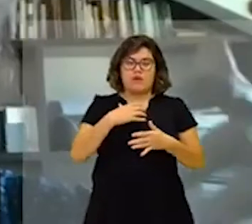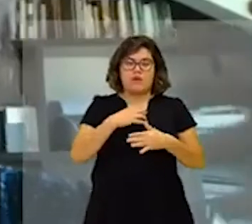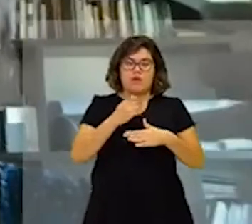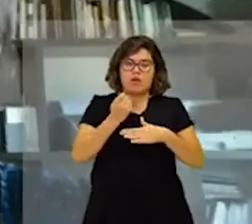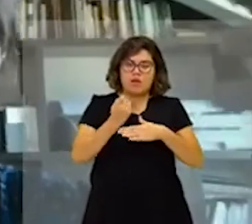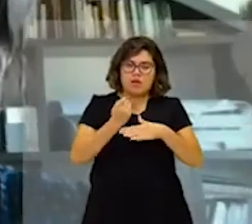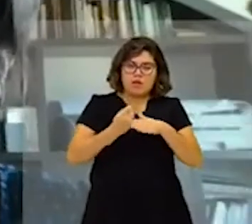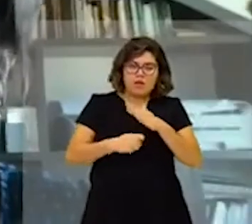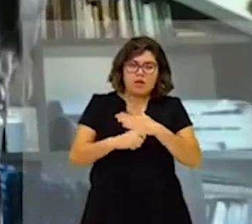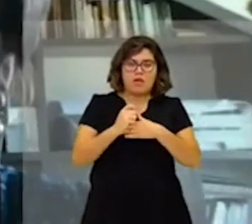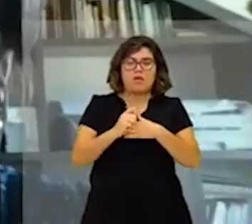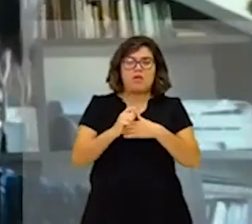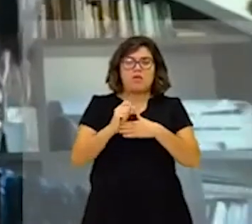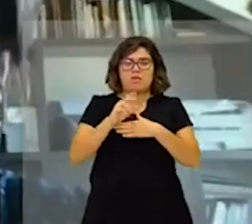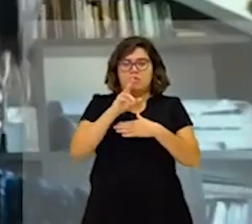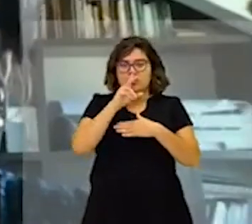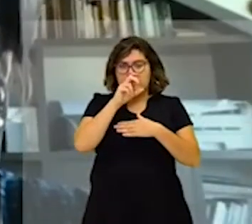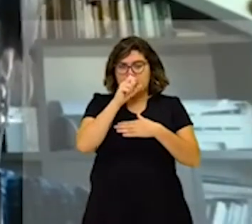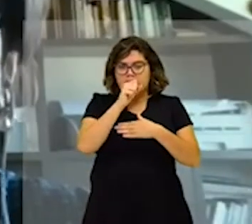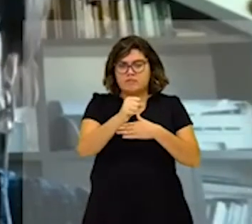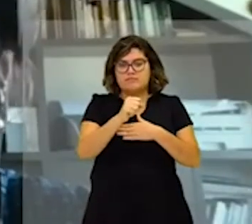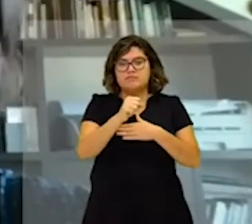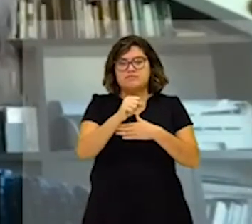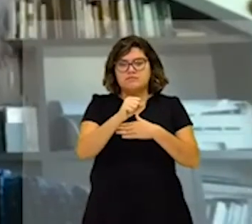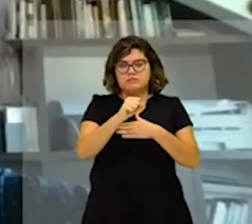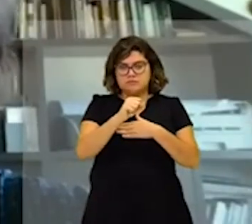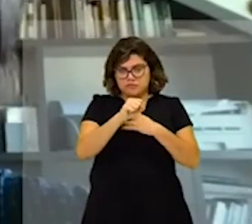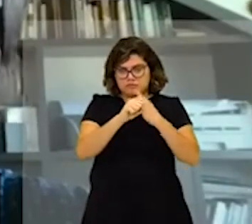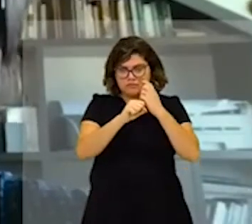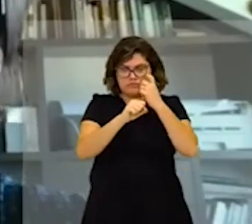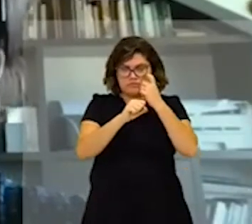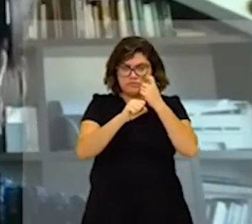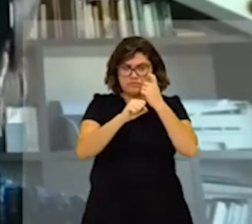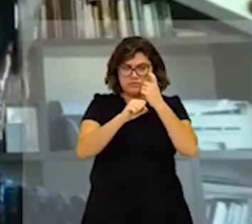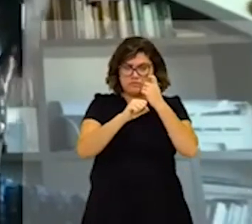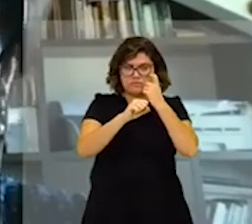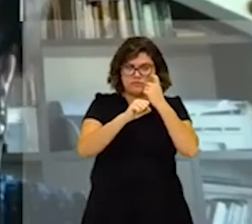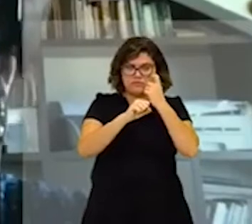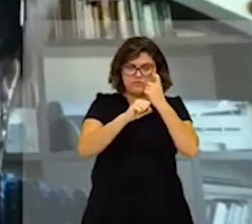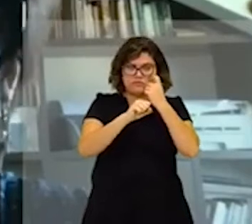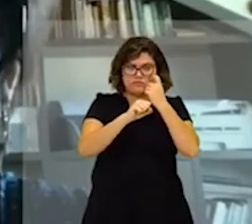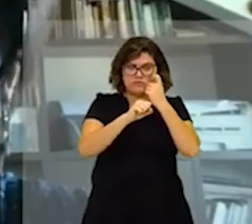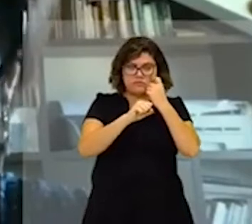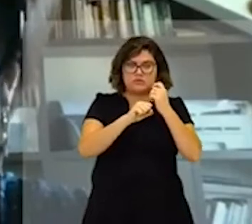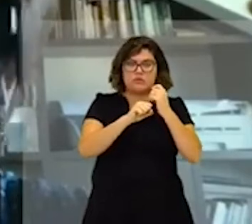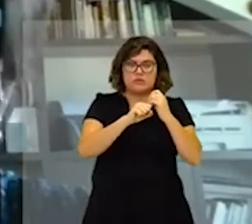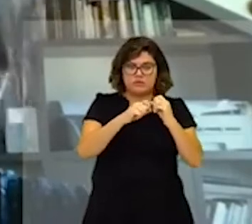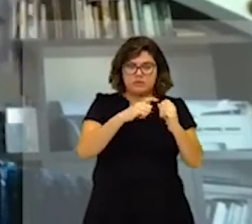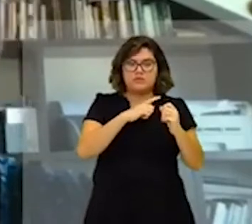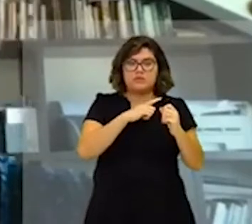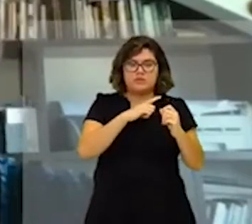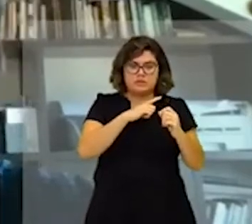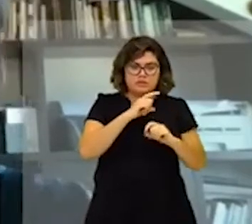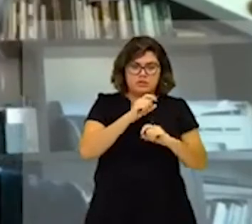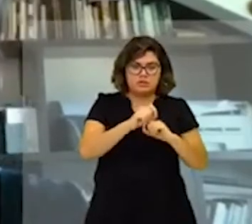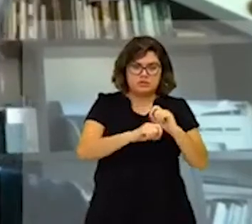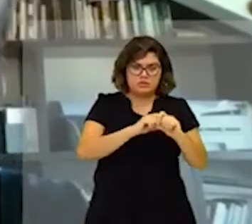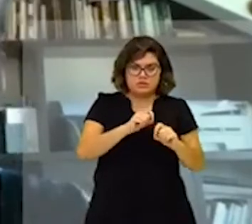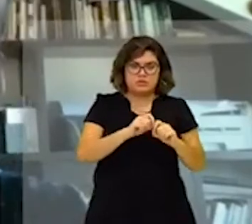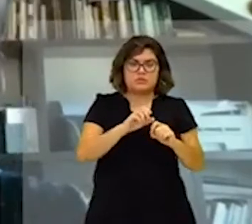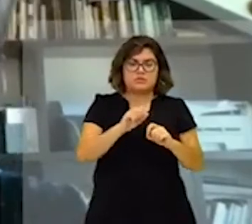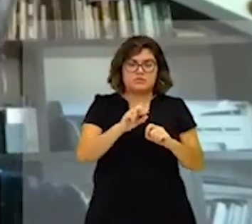e Se fortaleça Olímpia ancoragens das legendas com a sociedade e seus eleitores são é sempre